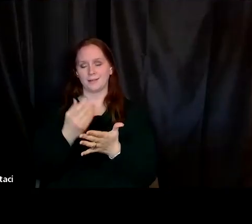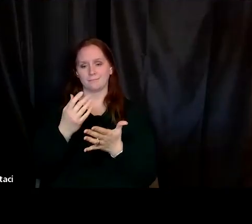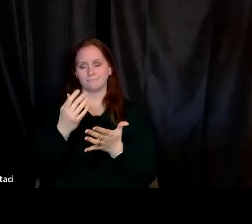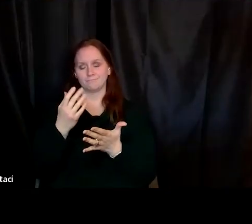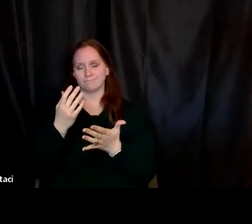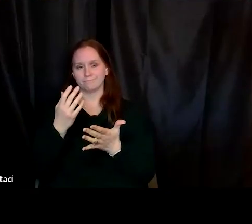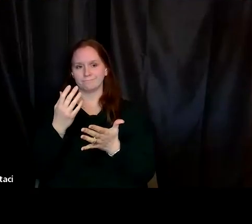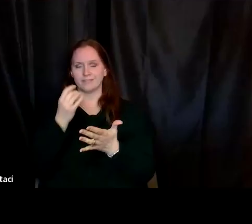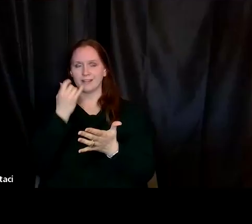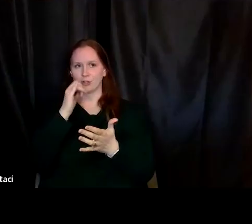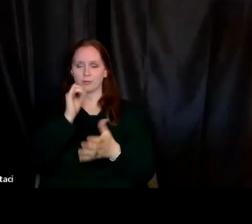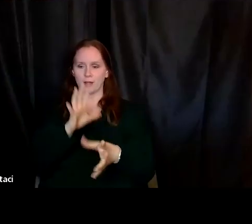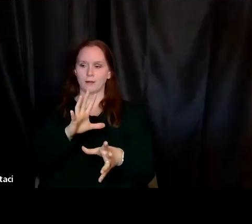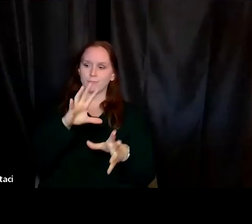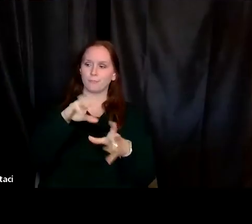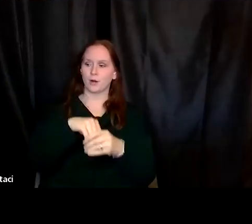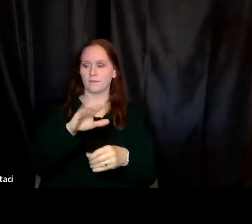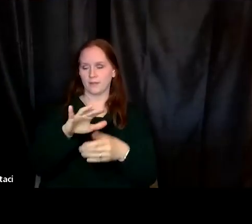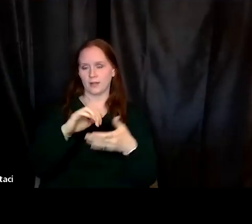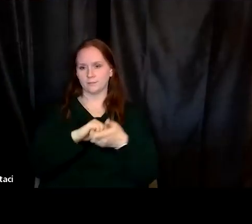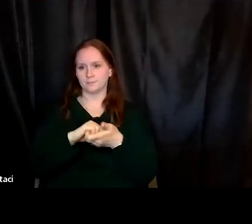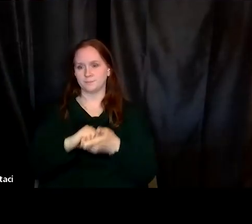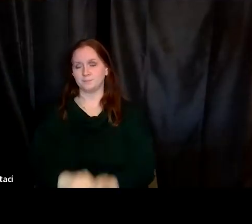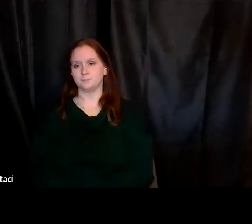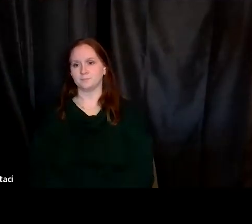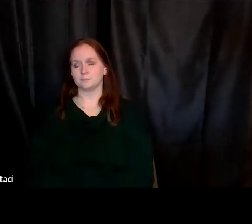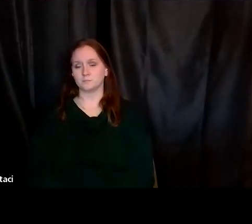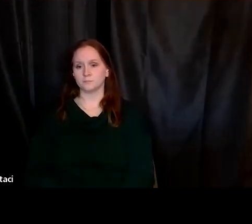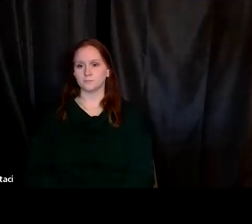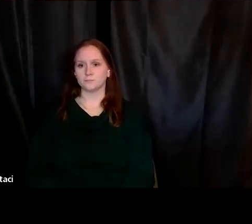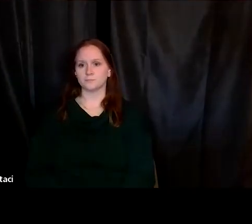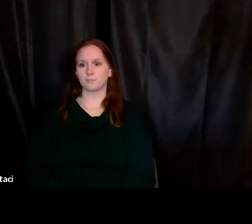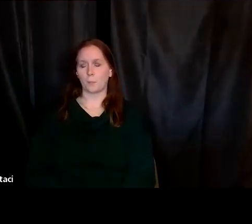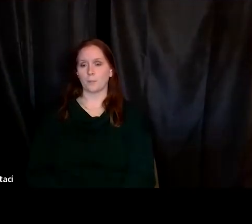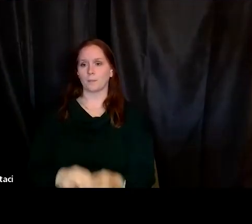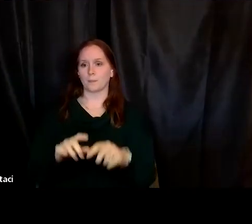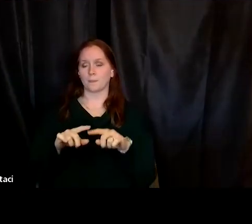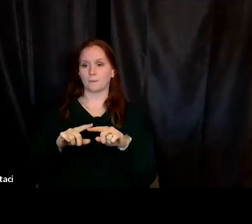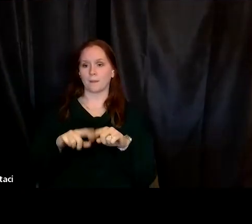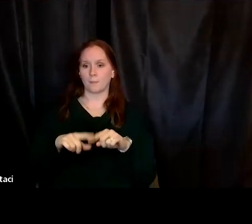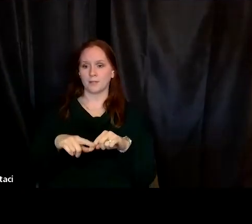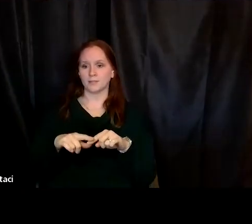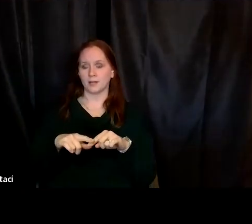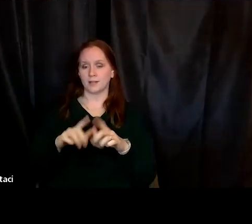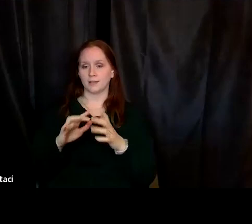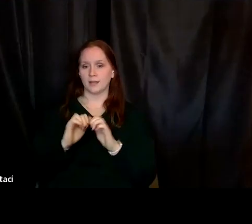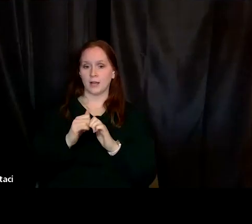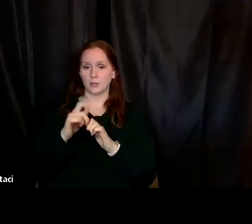con cualquier otra agencia. Intenta plantearlo como una forma de,